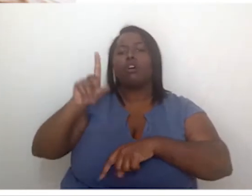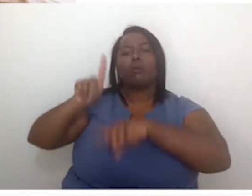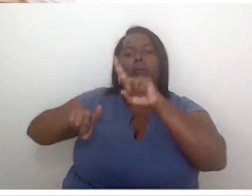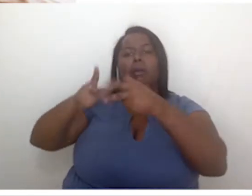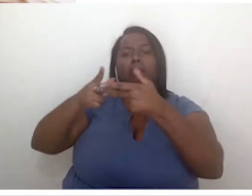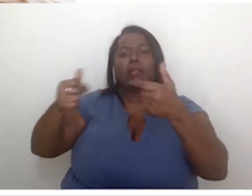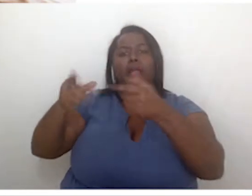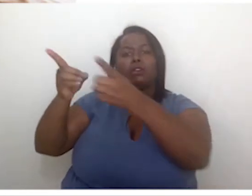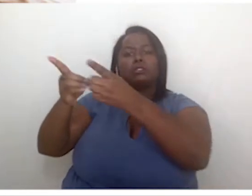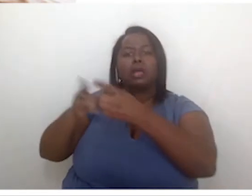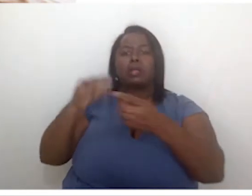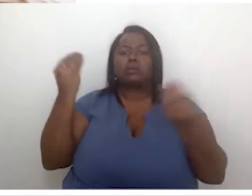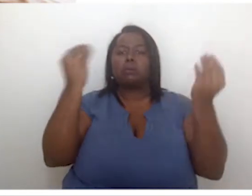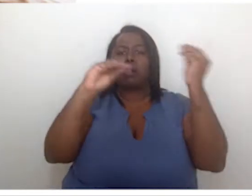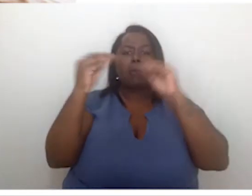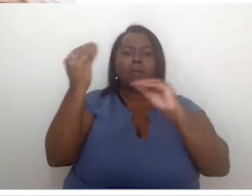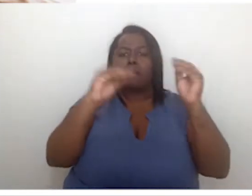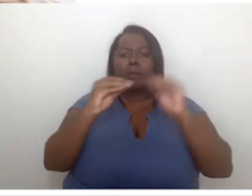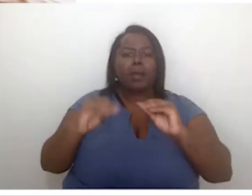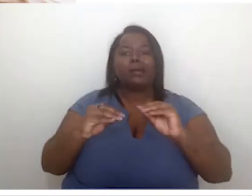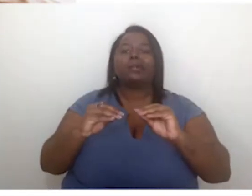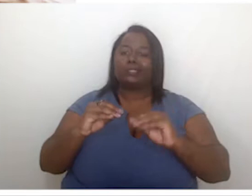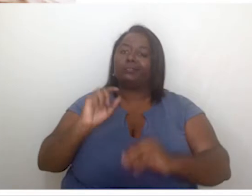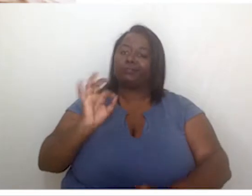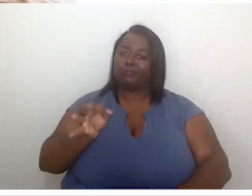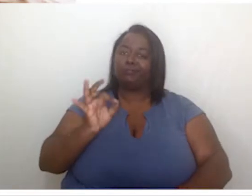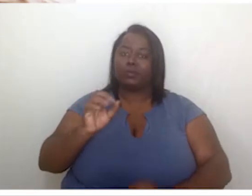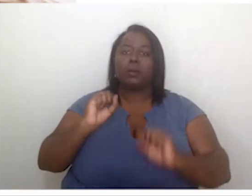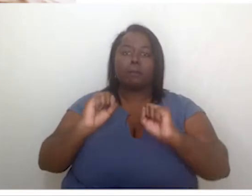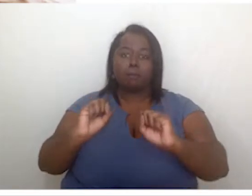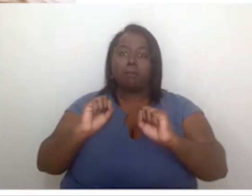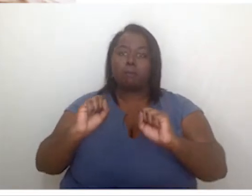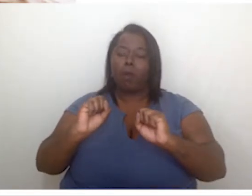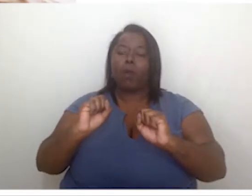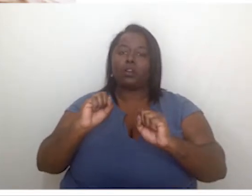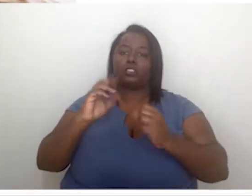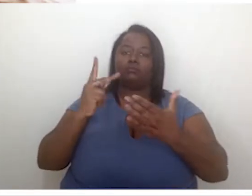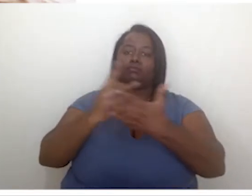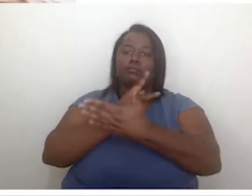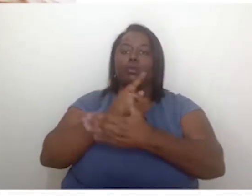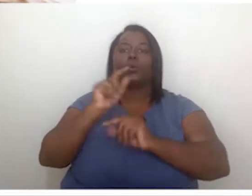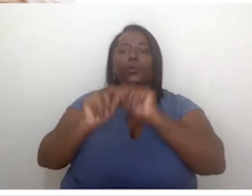Entonces, puede que no haya interacción profesor-estudiante